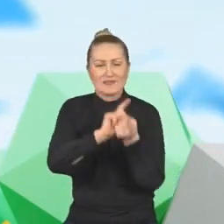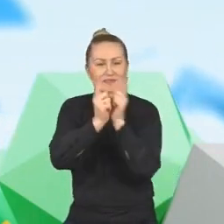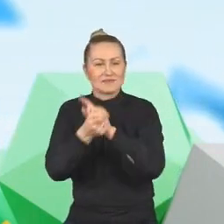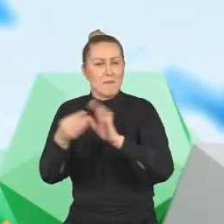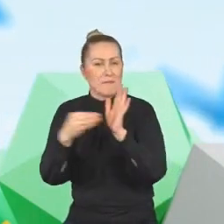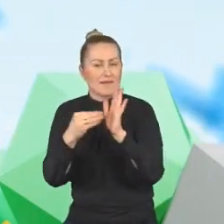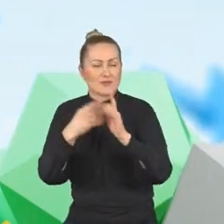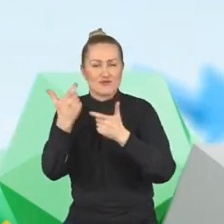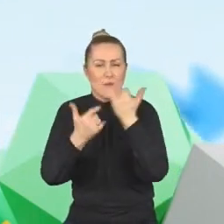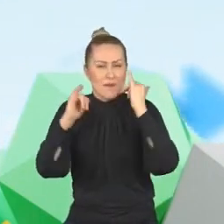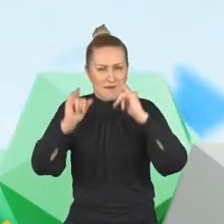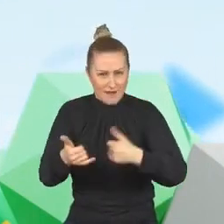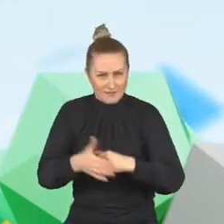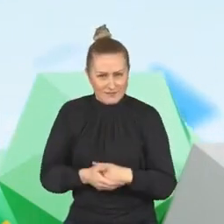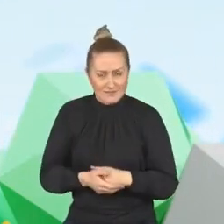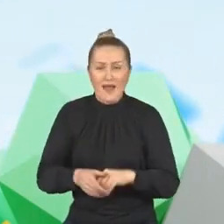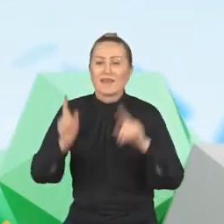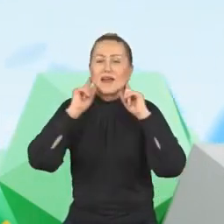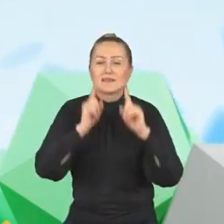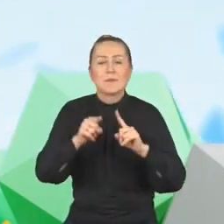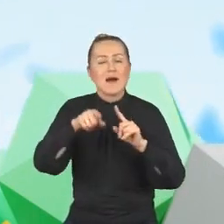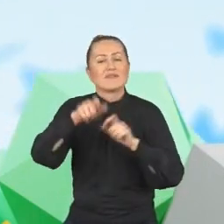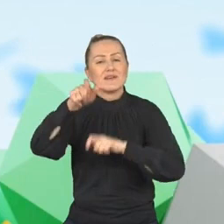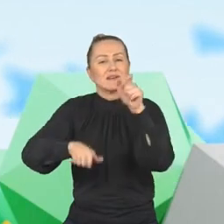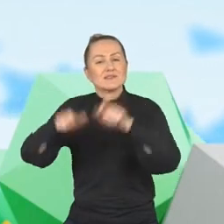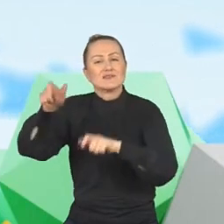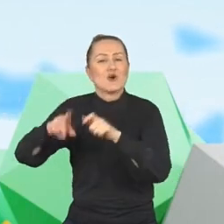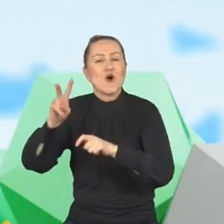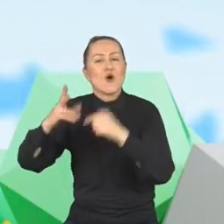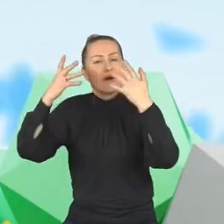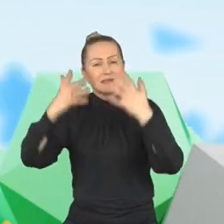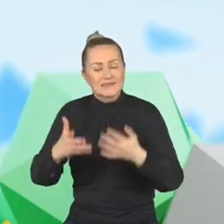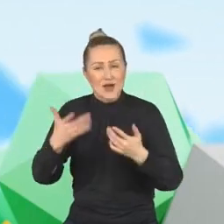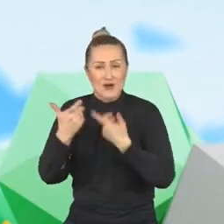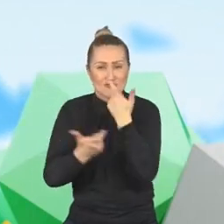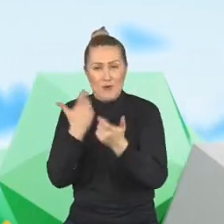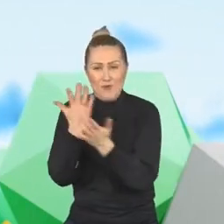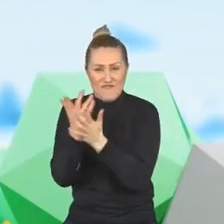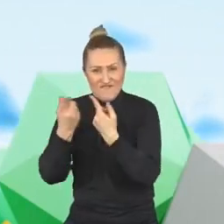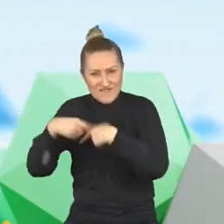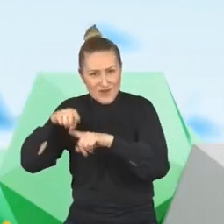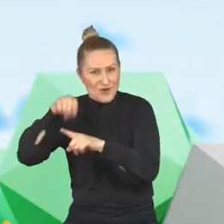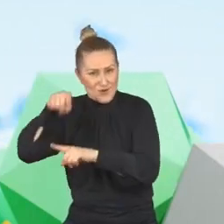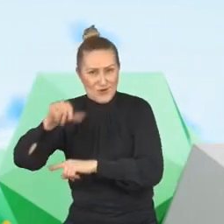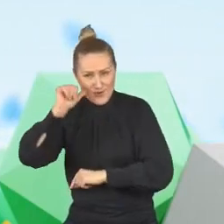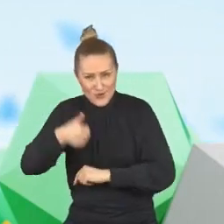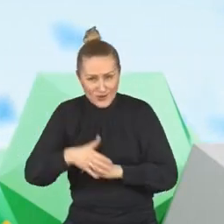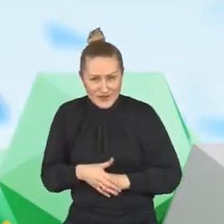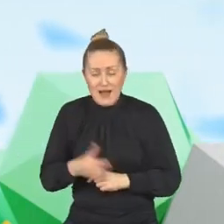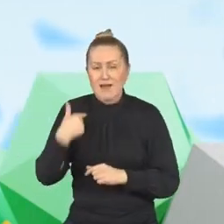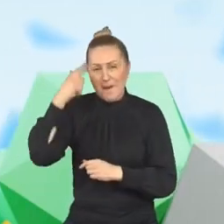Szczególnie ci z was, którzy chcieliby zrobić to na przykład już jutro. Mam dla Was propozycję jednego prostego zadania.